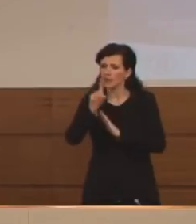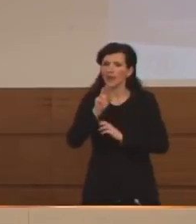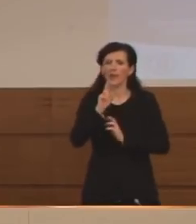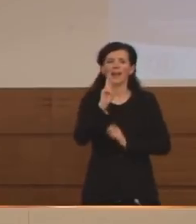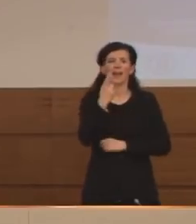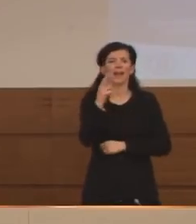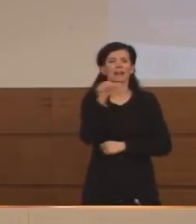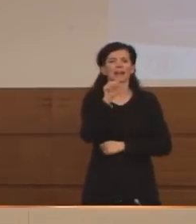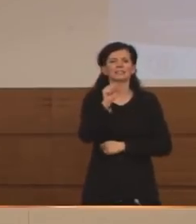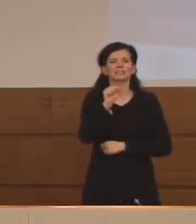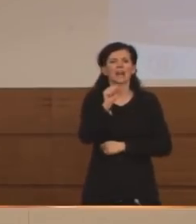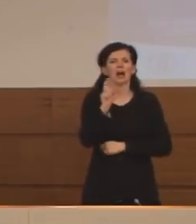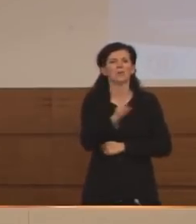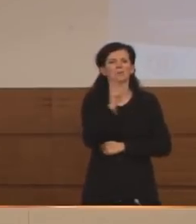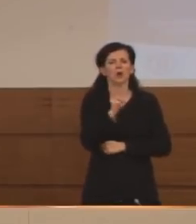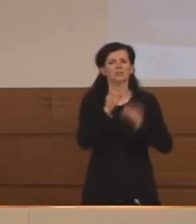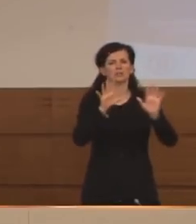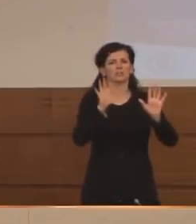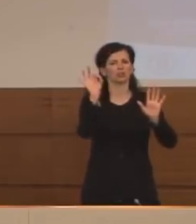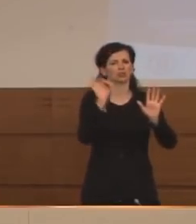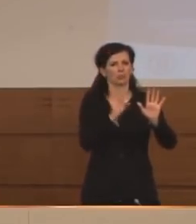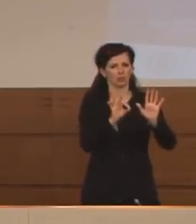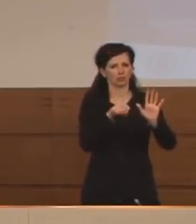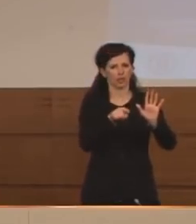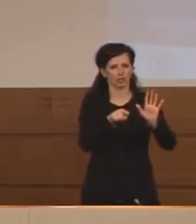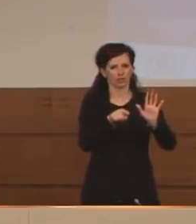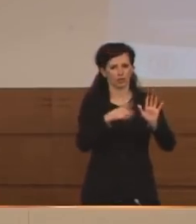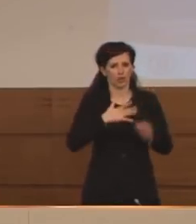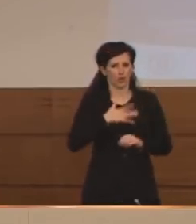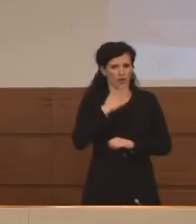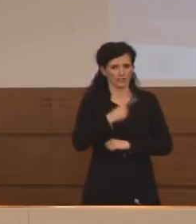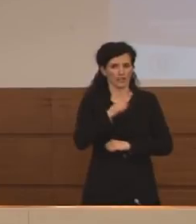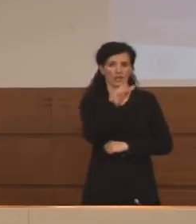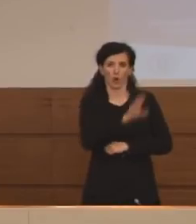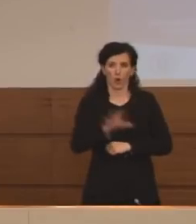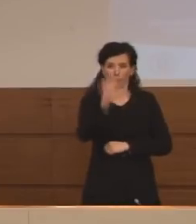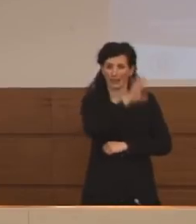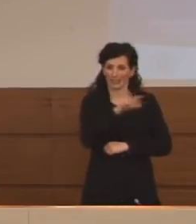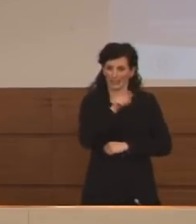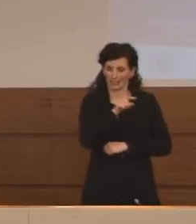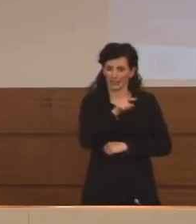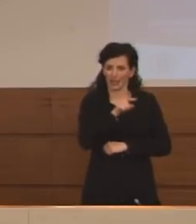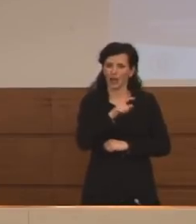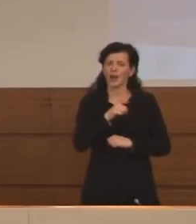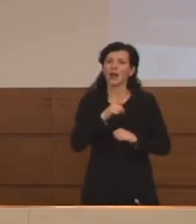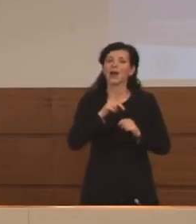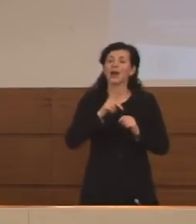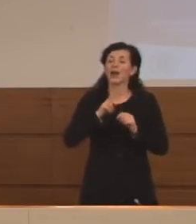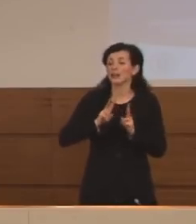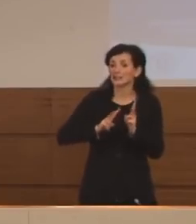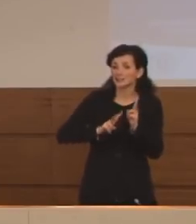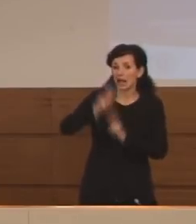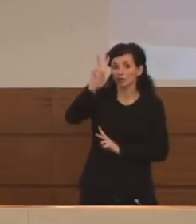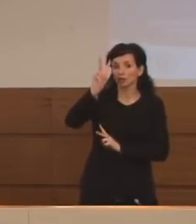il 10% degli anziani che erano residenti in Lombardia e il dato stimato a livello nazionale è il 4%.